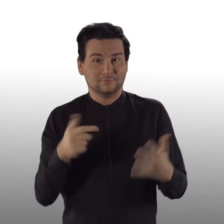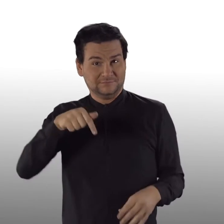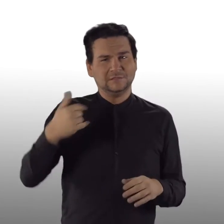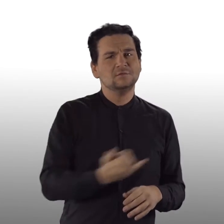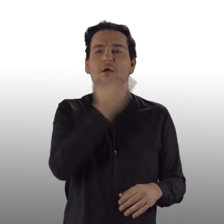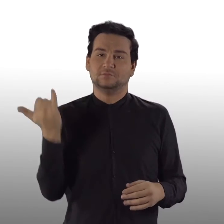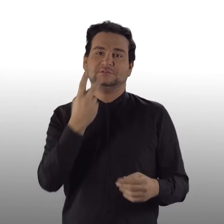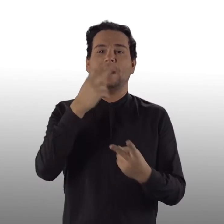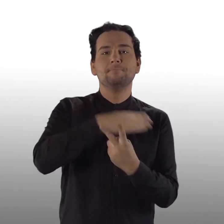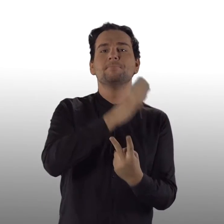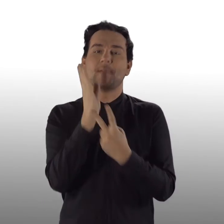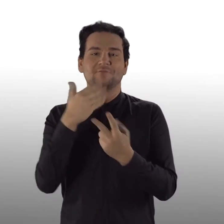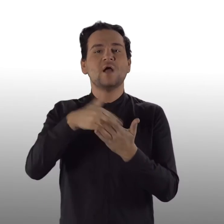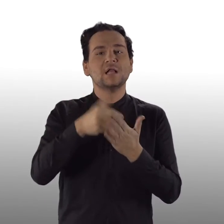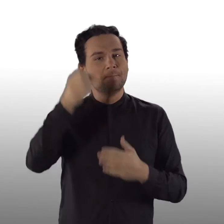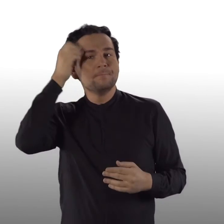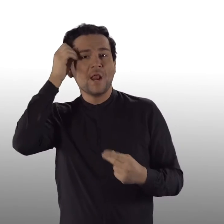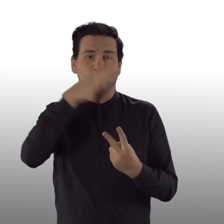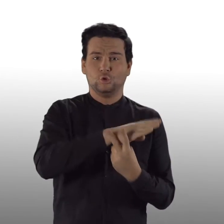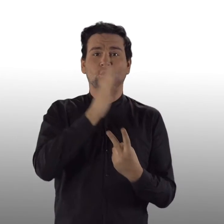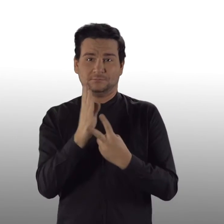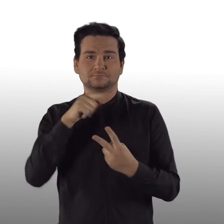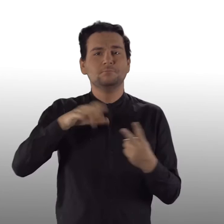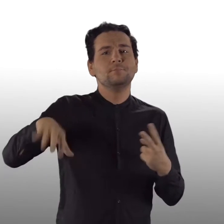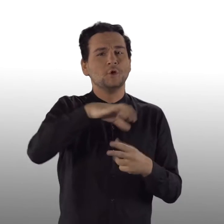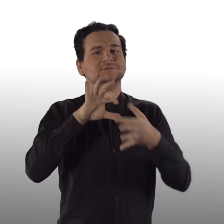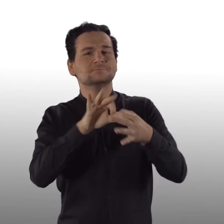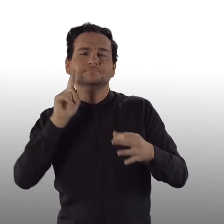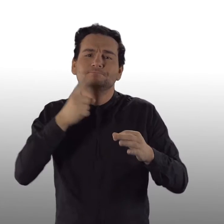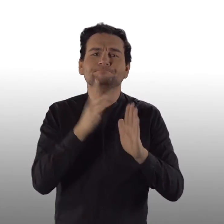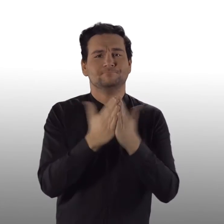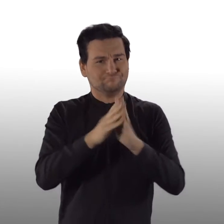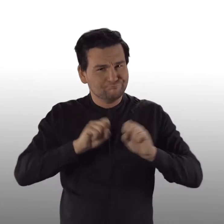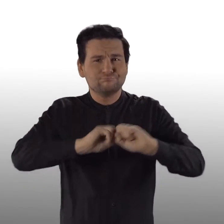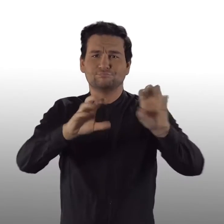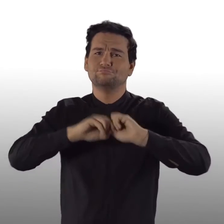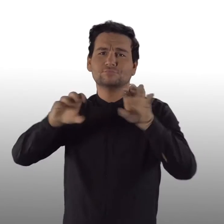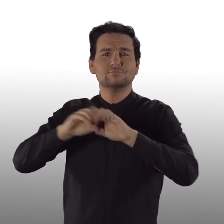Zweimal im Jahr wird die Weiterbildungsbörse für gehörlose Menschen herausgegeben.